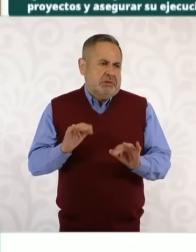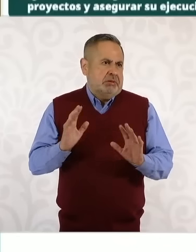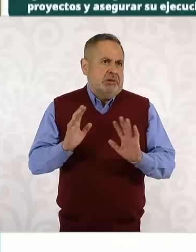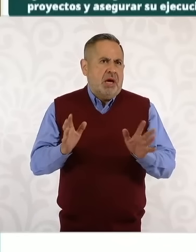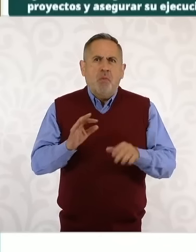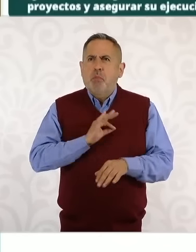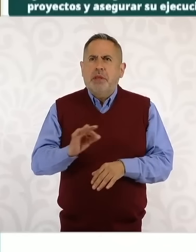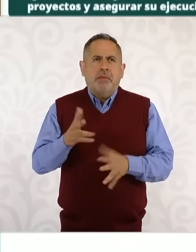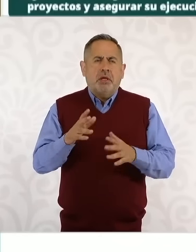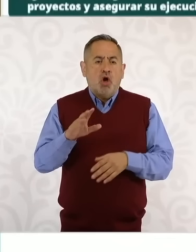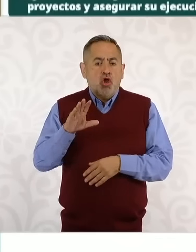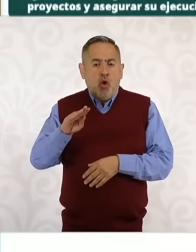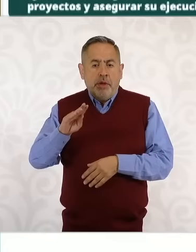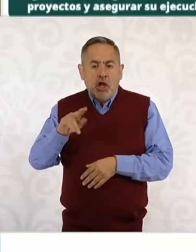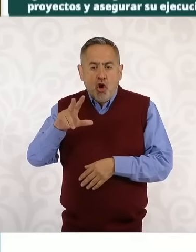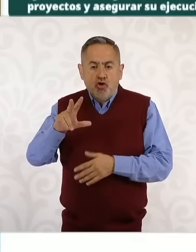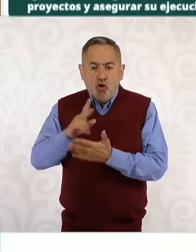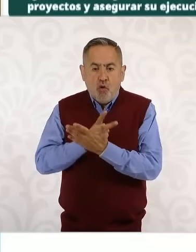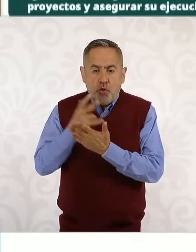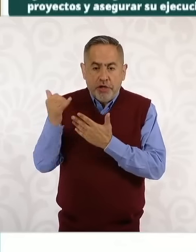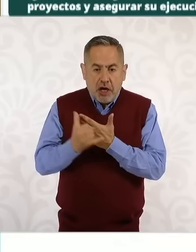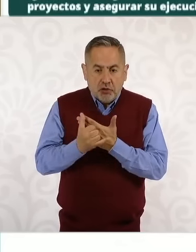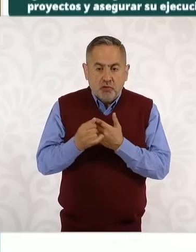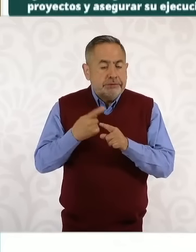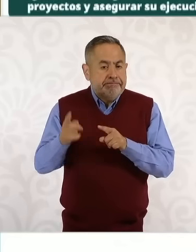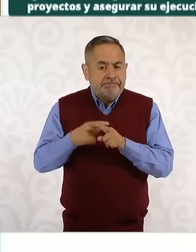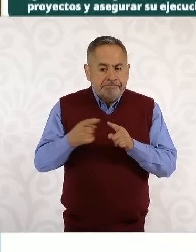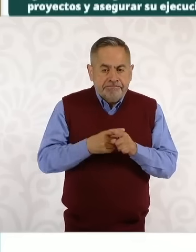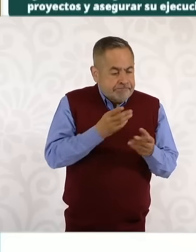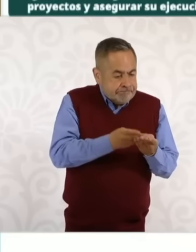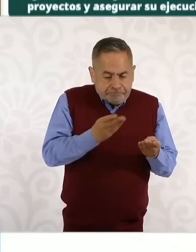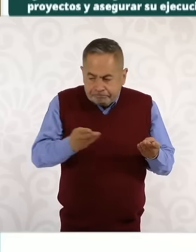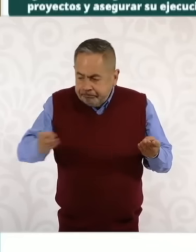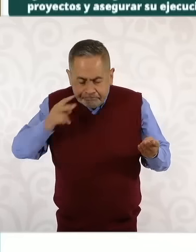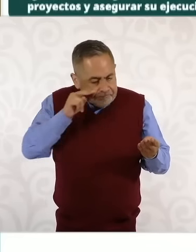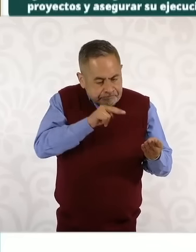alrededor de 98 proyectos y fueron pasando por etapas de revisión para ver que cumplieran con